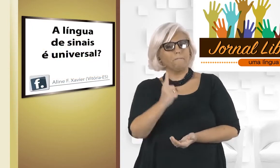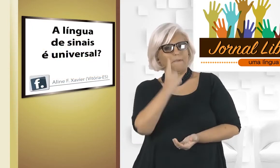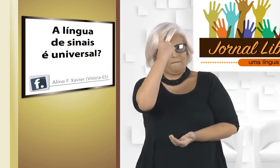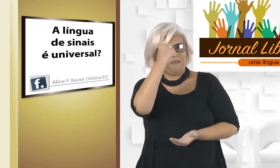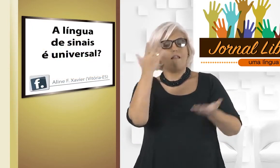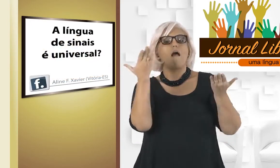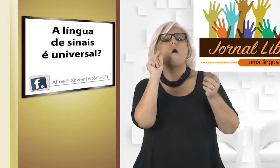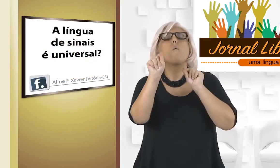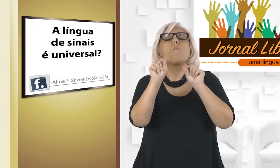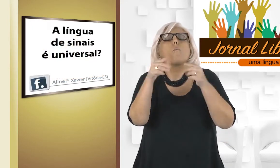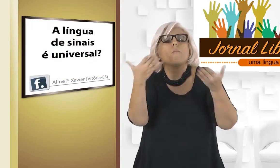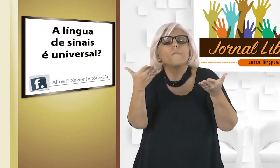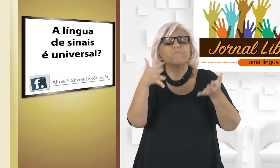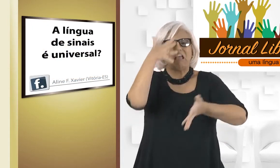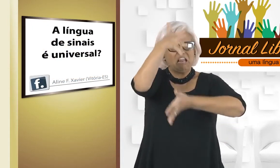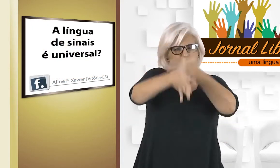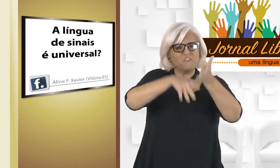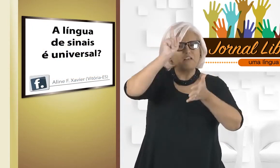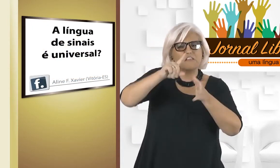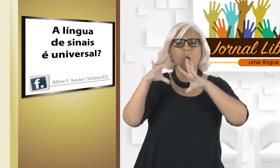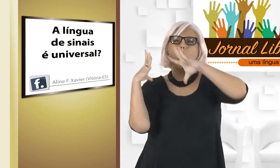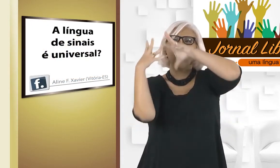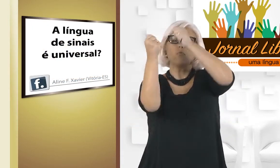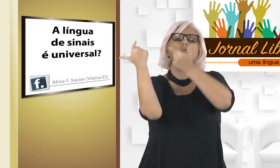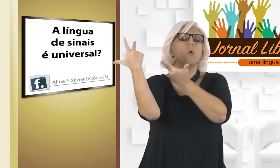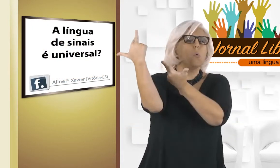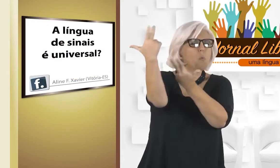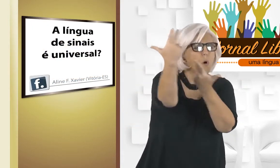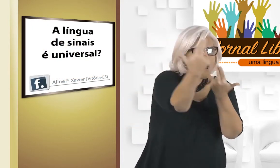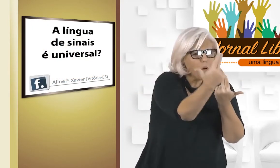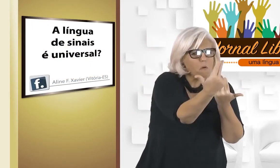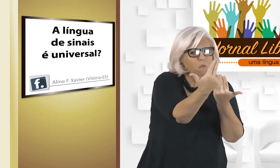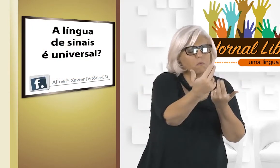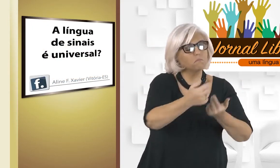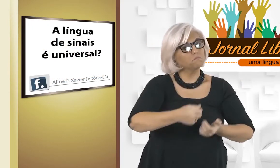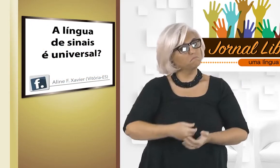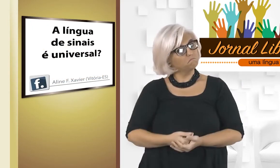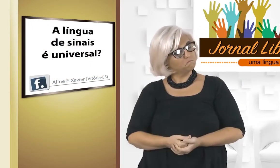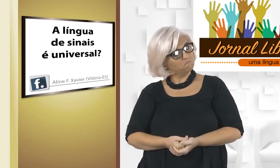A primeira é: a língua de sinais é uma língua universal?